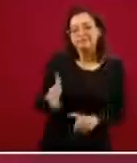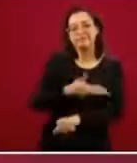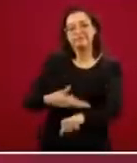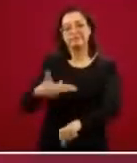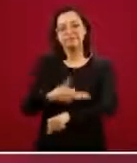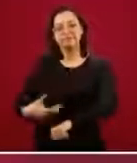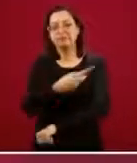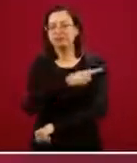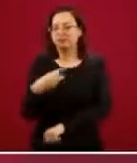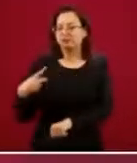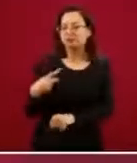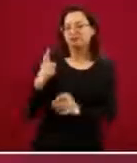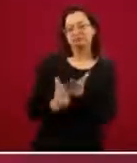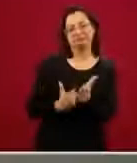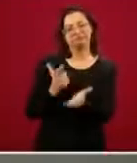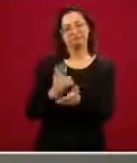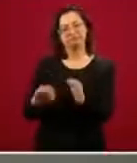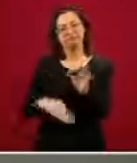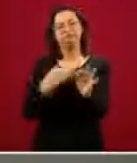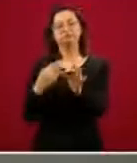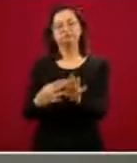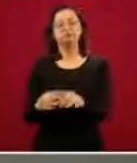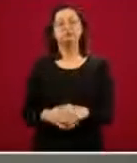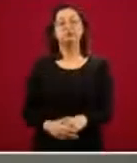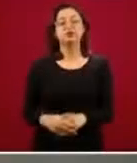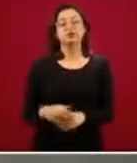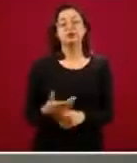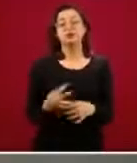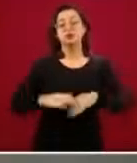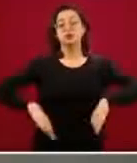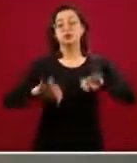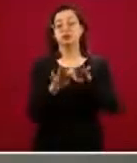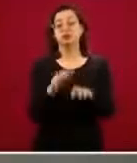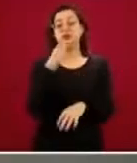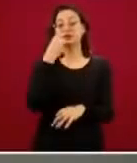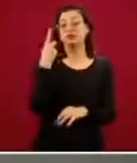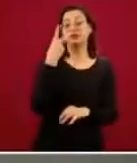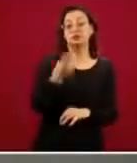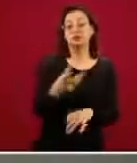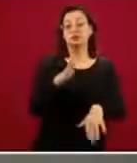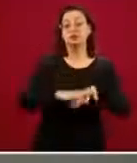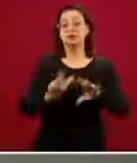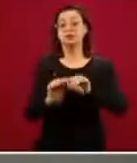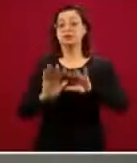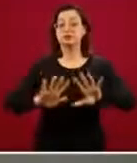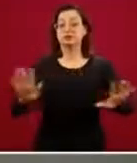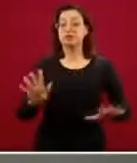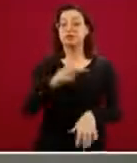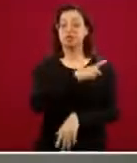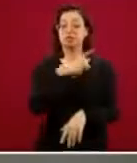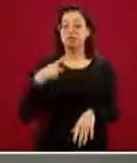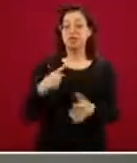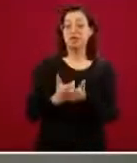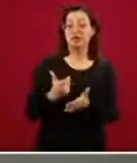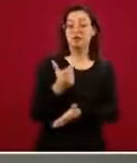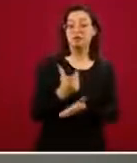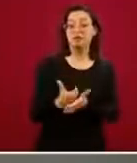se cubran. Ahora, sí quiero aclarar que la mayor parte de estas deudas se vienen acumulando a lo